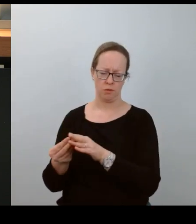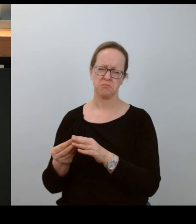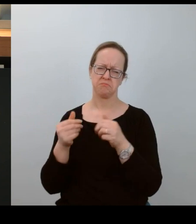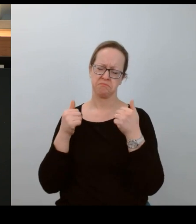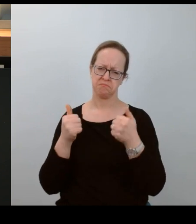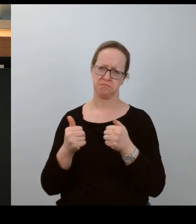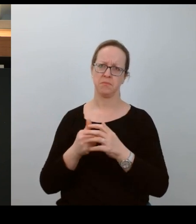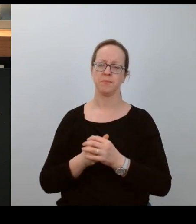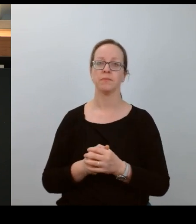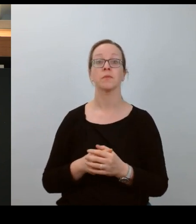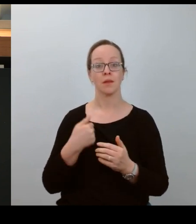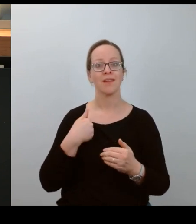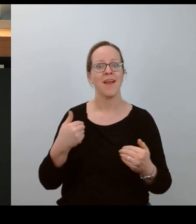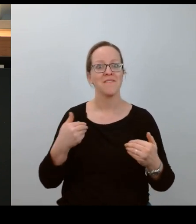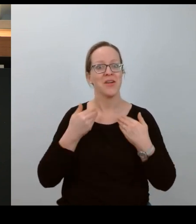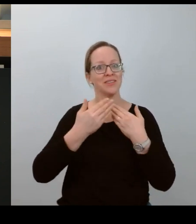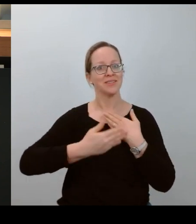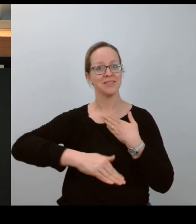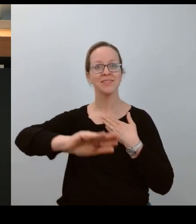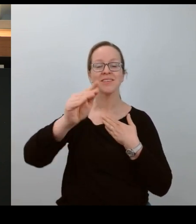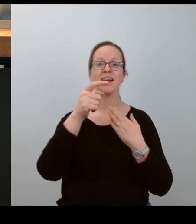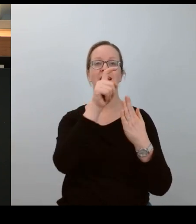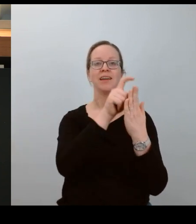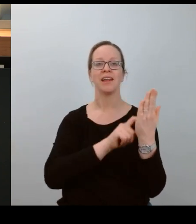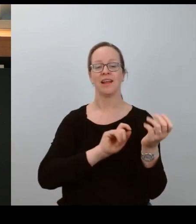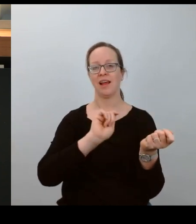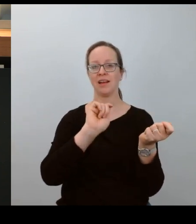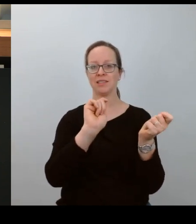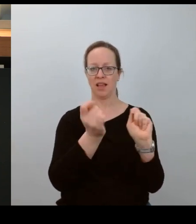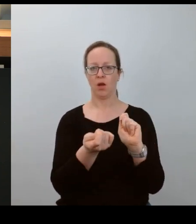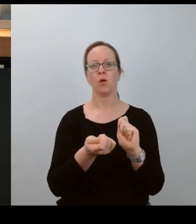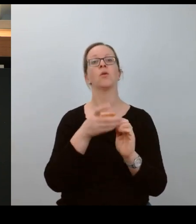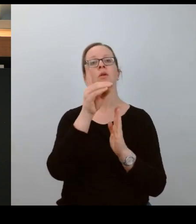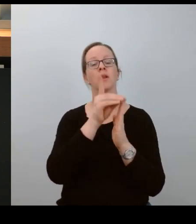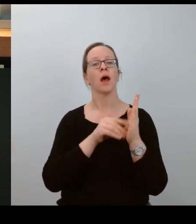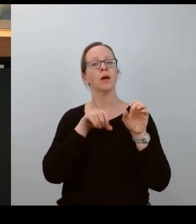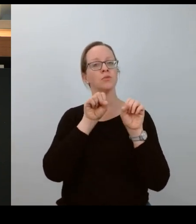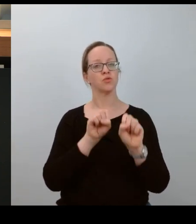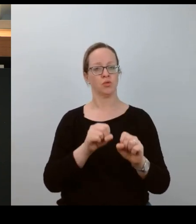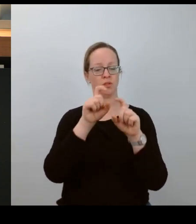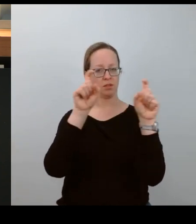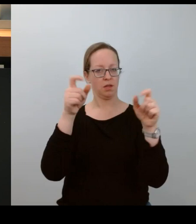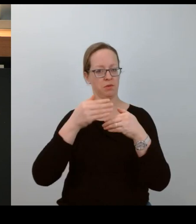diesen Themen wiedersehen steht in den Sternen, aber das liegt jedenfalls ebenfalls nicht am Datenschutz.